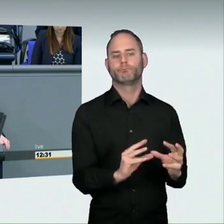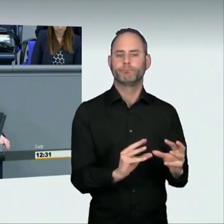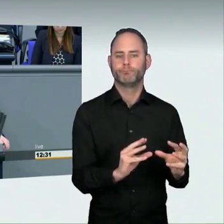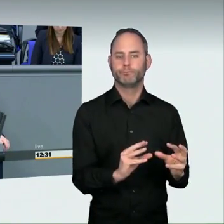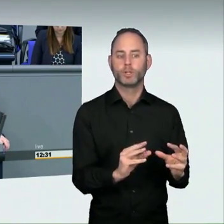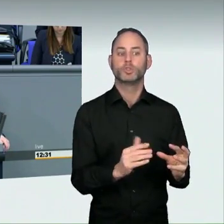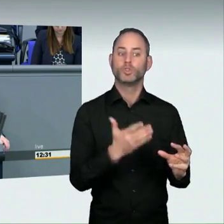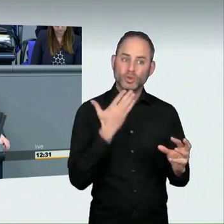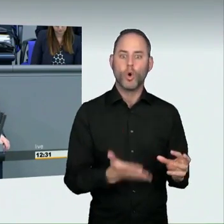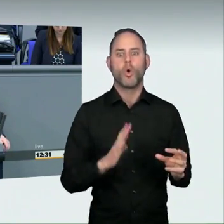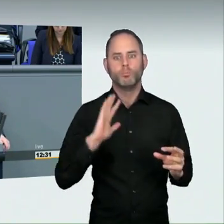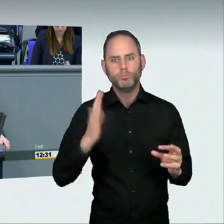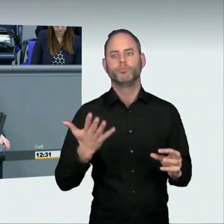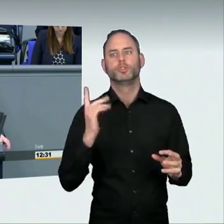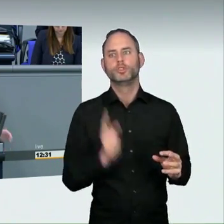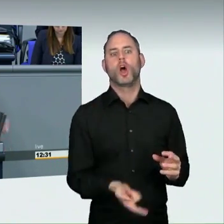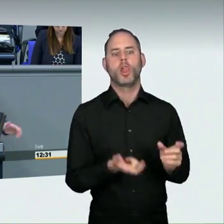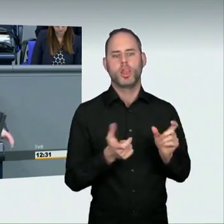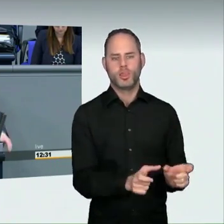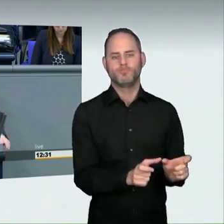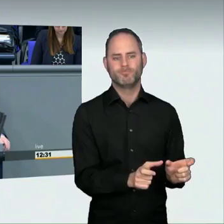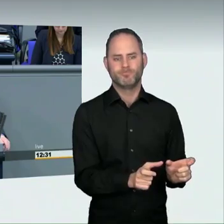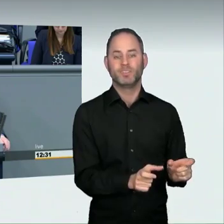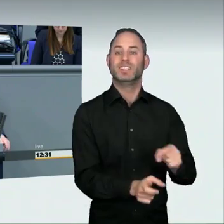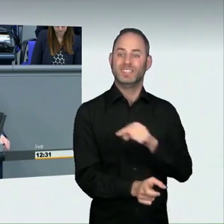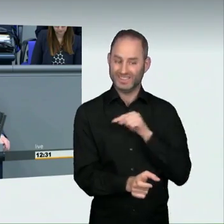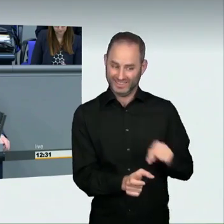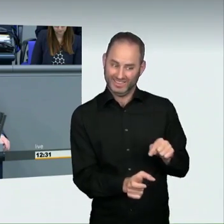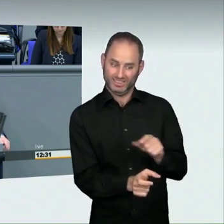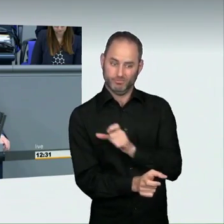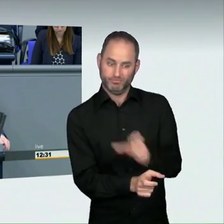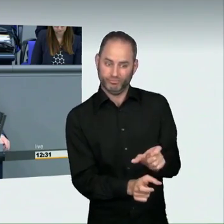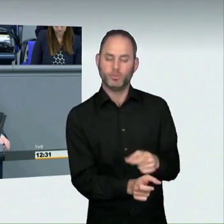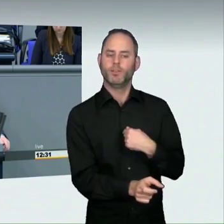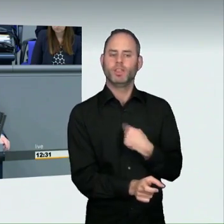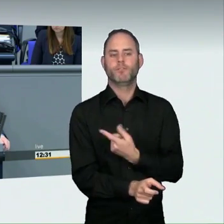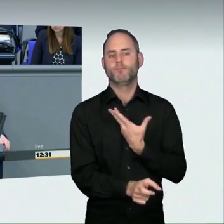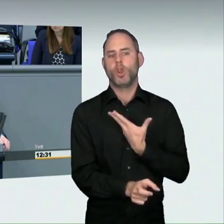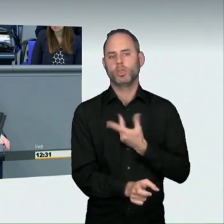aber gerne um alle erweitern, die das Gemeinwohl im Blick haben. Ich bin hier überhaupt nicht ideologiefrei. (Zwischenruf)